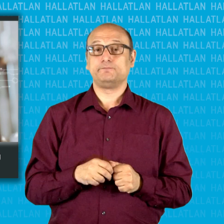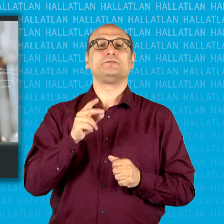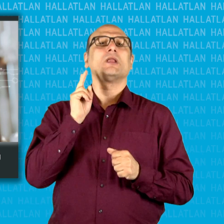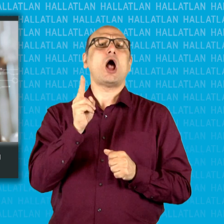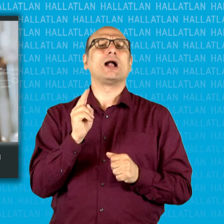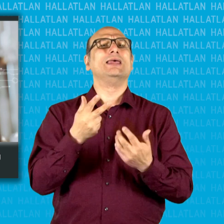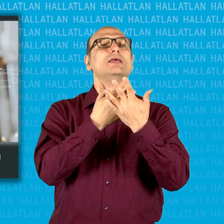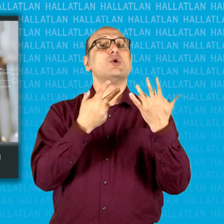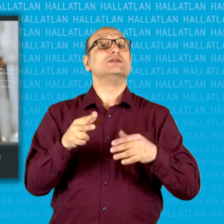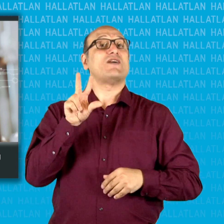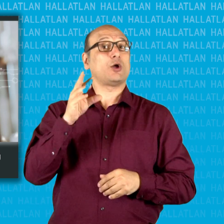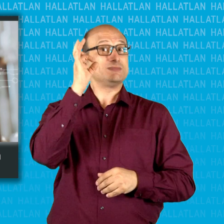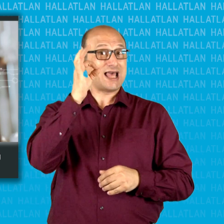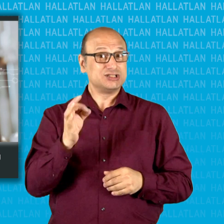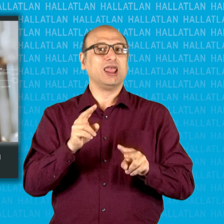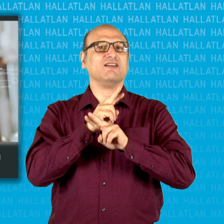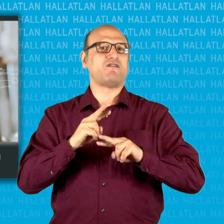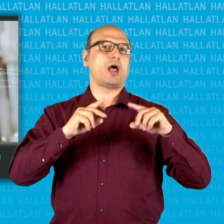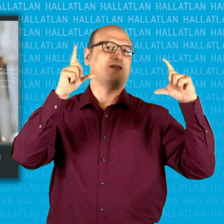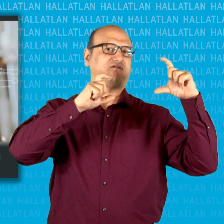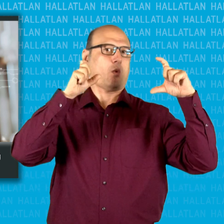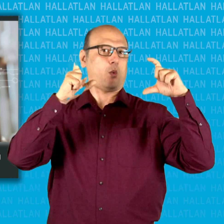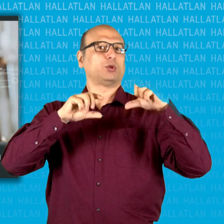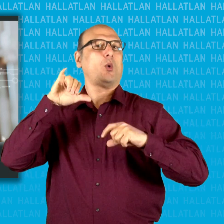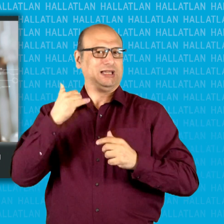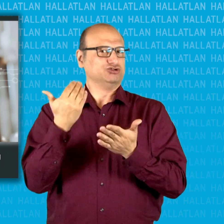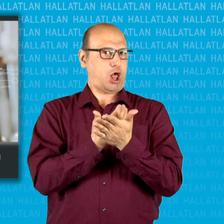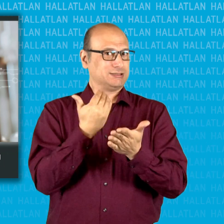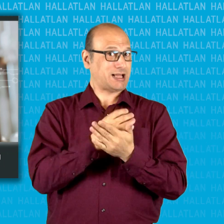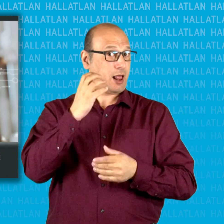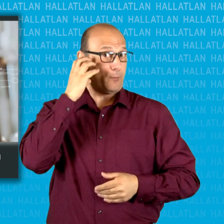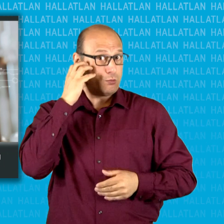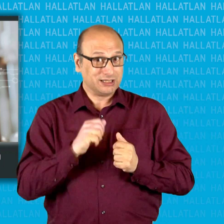A válaszadók 83%-a fotózásra használja okostelefonját,